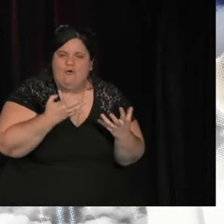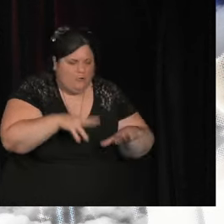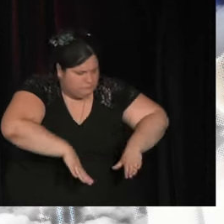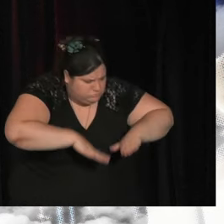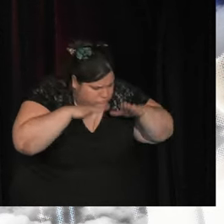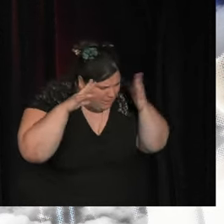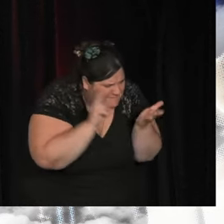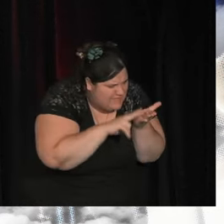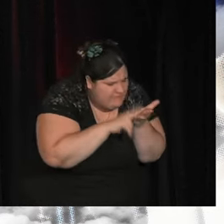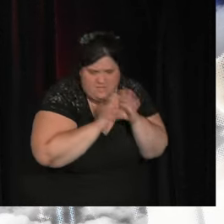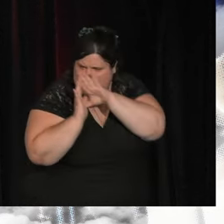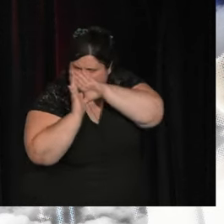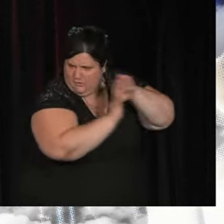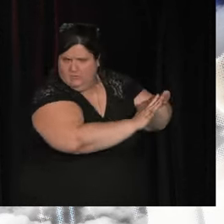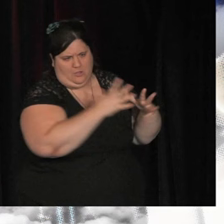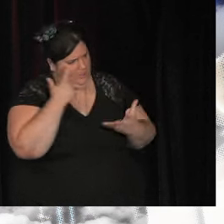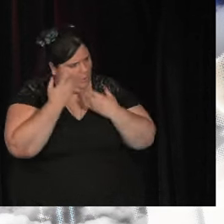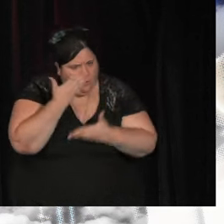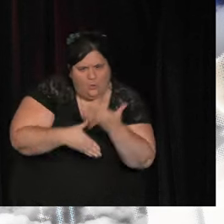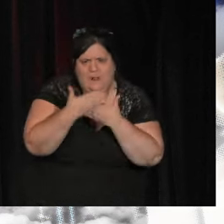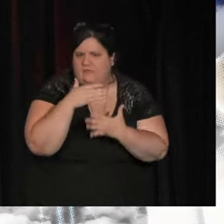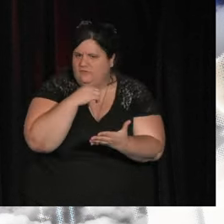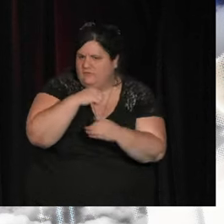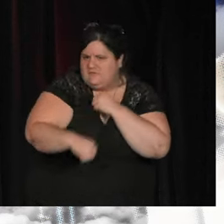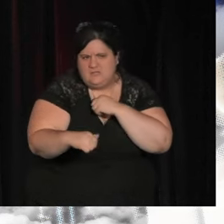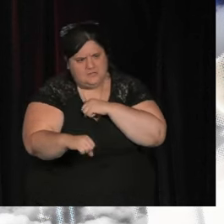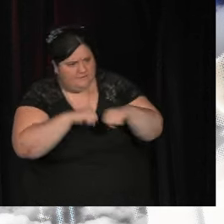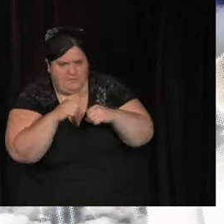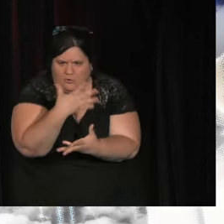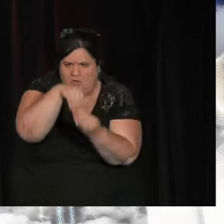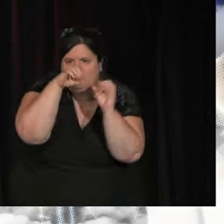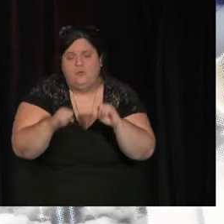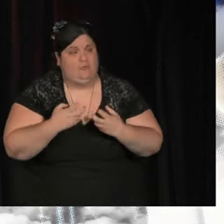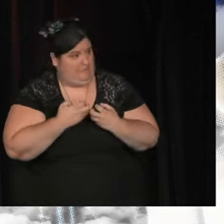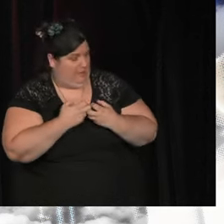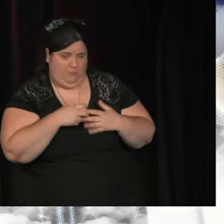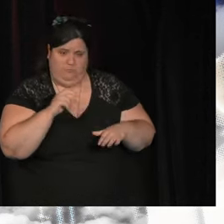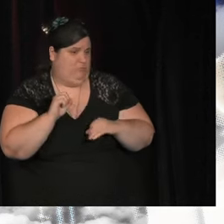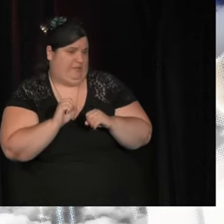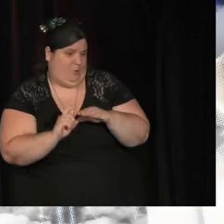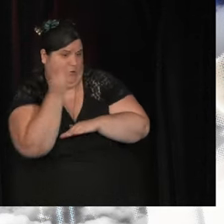Et eux qui sont des gros gamers de cette époque 90 sur le FPS. Donc le rocket jump, tous ces trucs, les wall jumps, toutes ces mécaniques-là